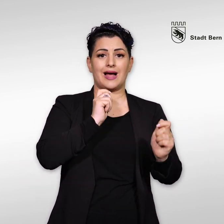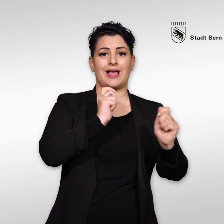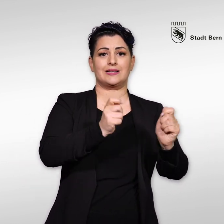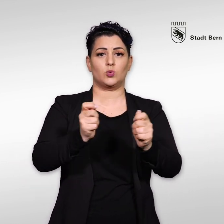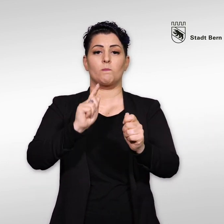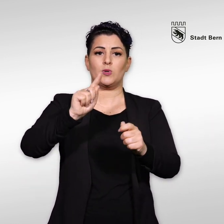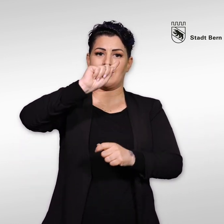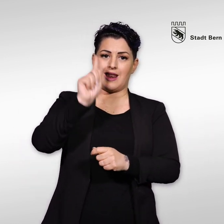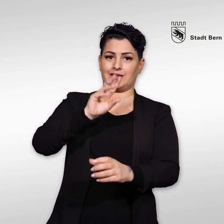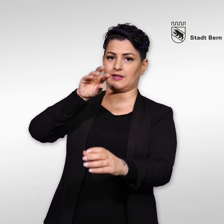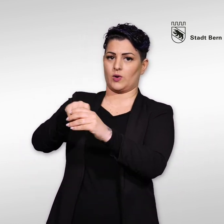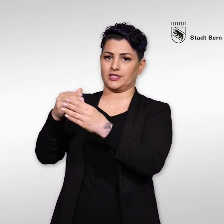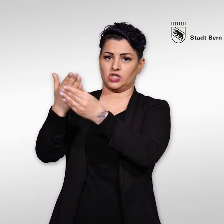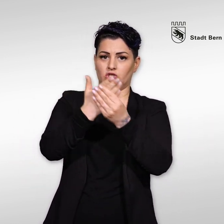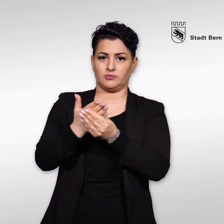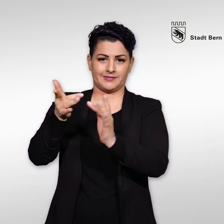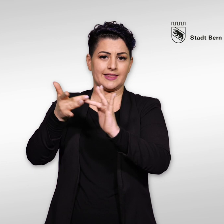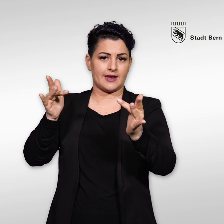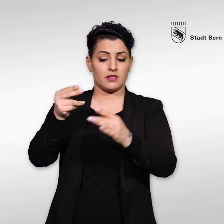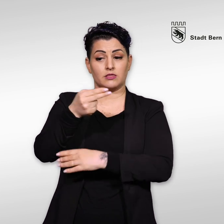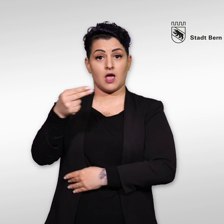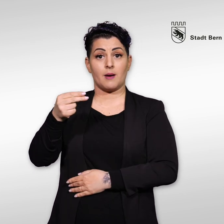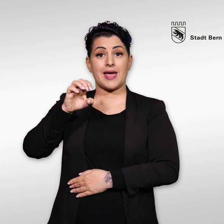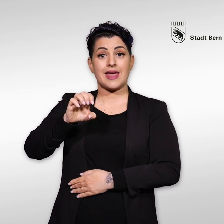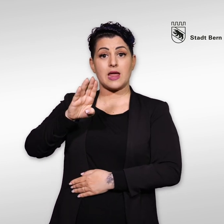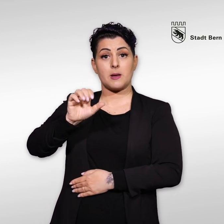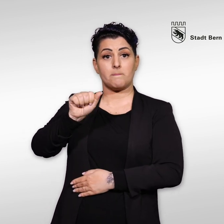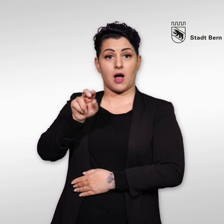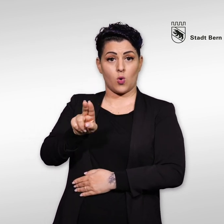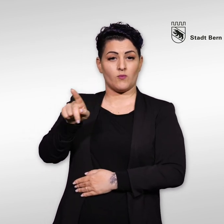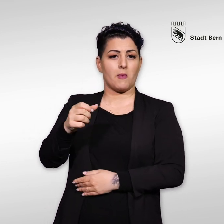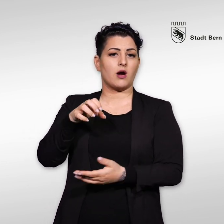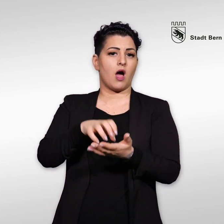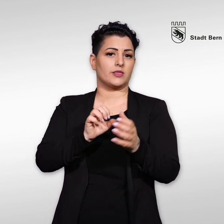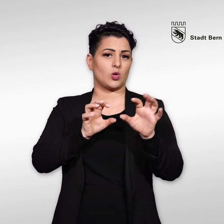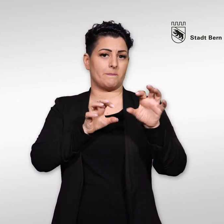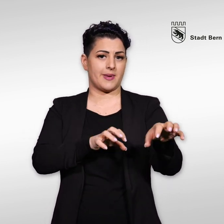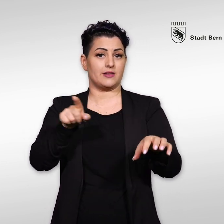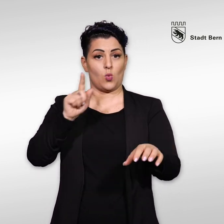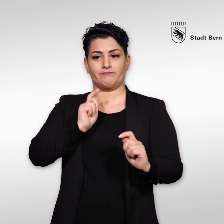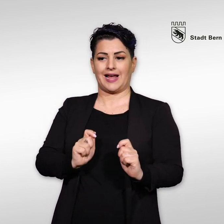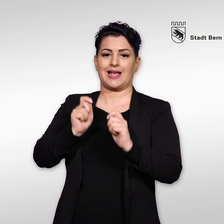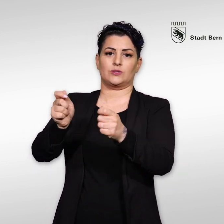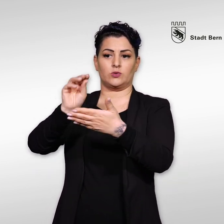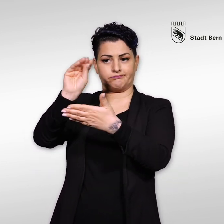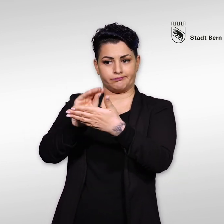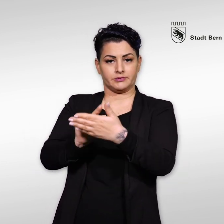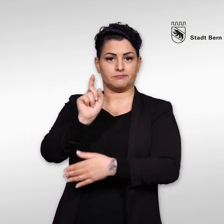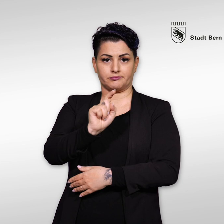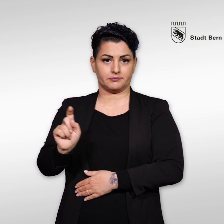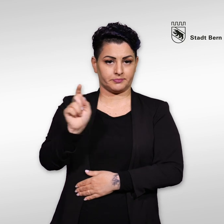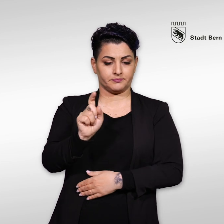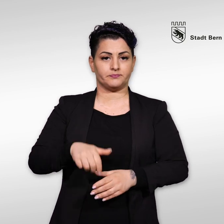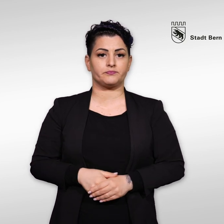über die elektronische Plattform (eBau) des Kantons Bern eingereicht werden.